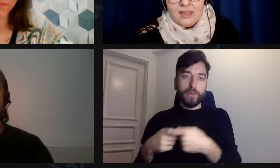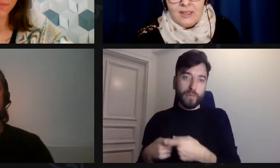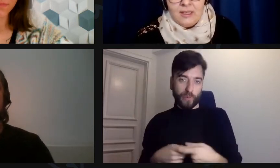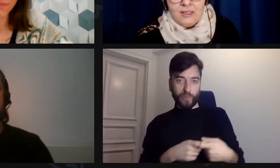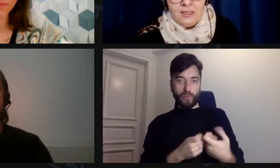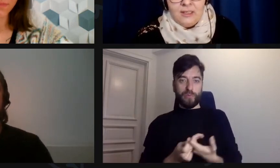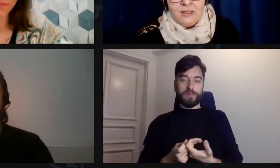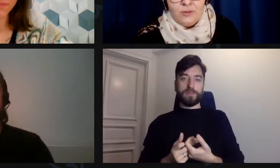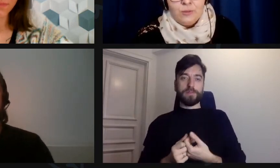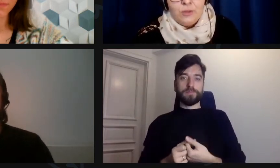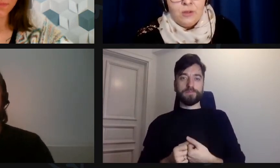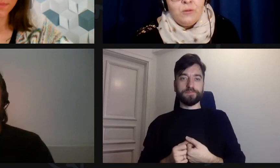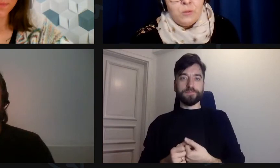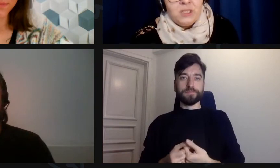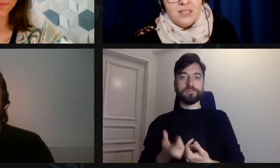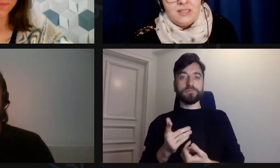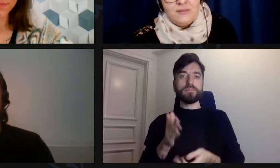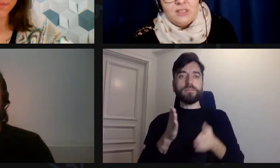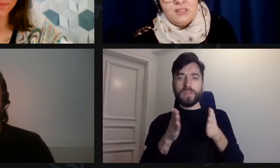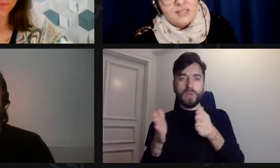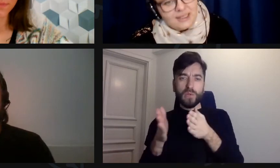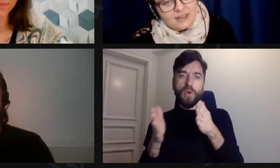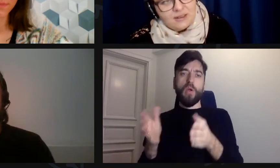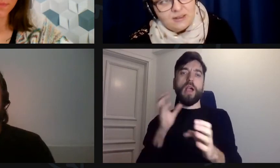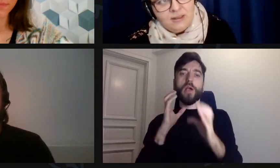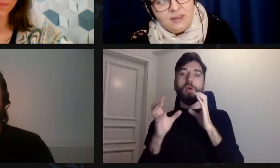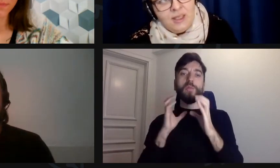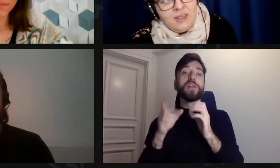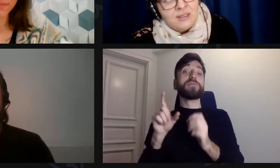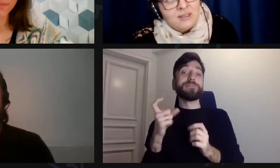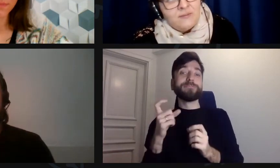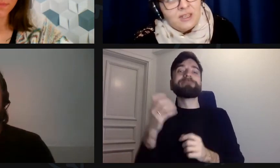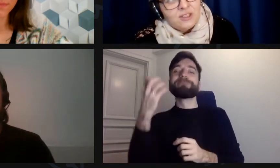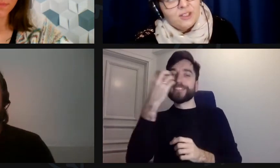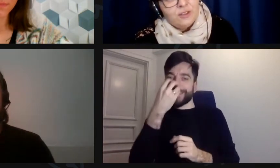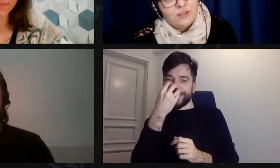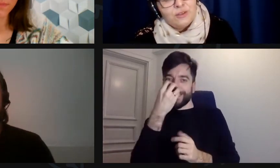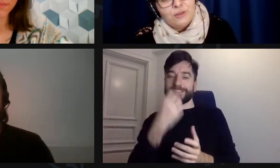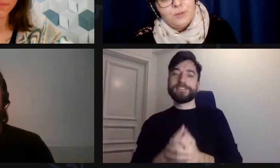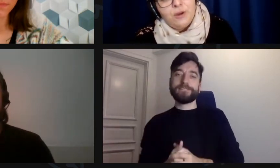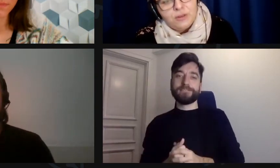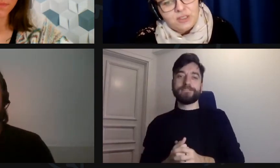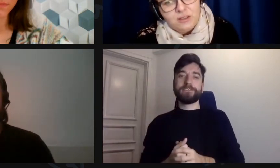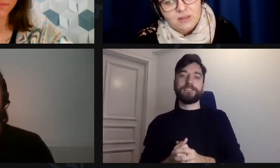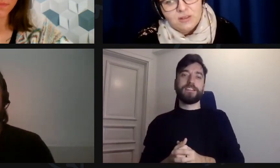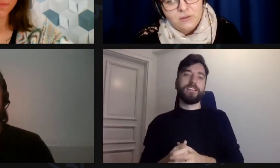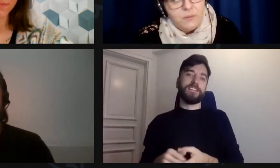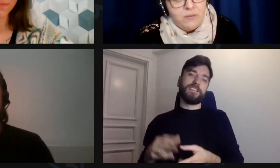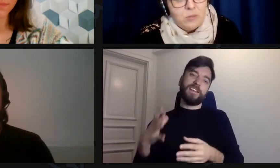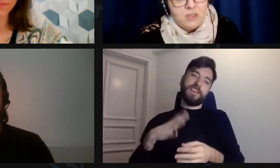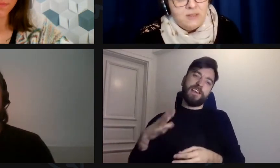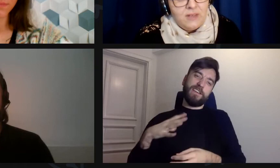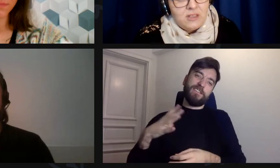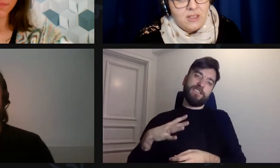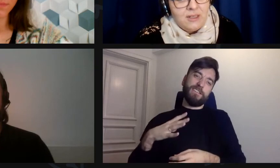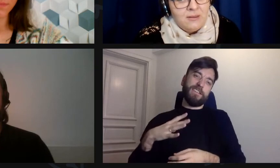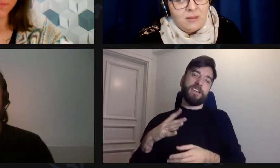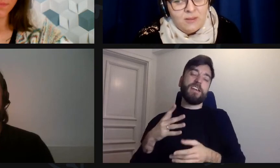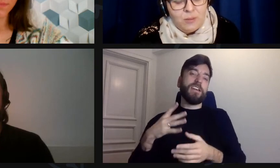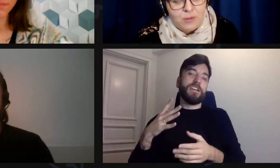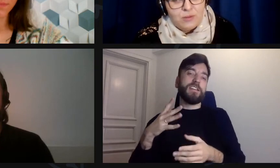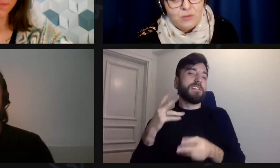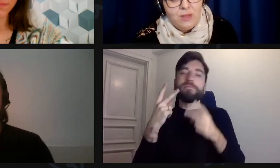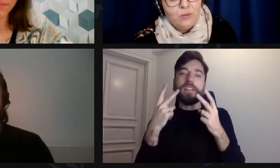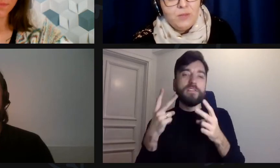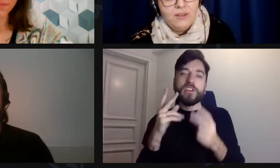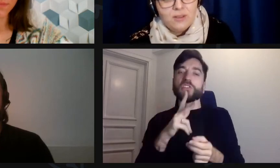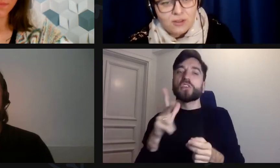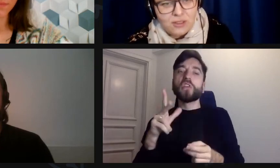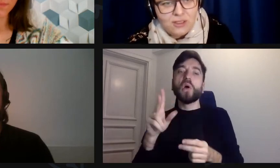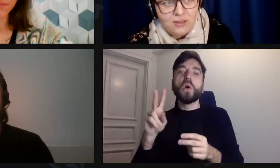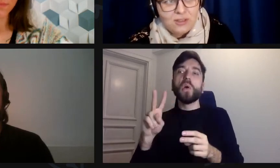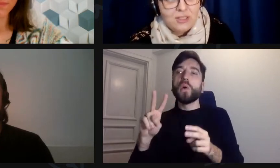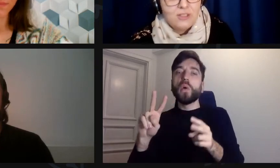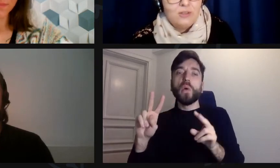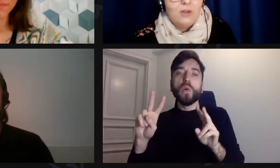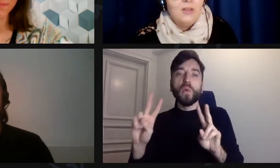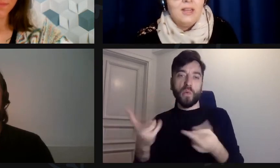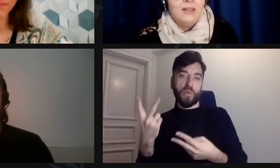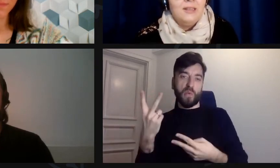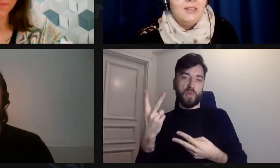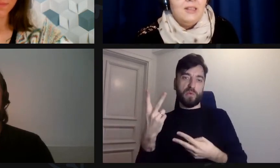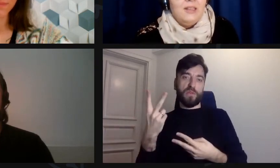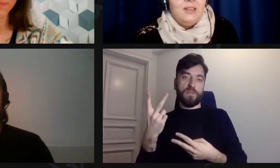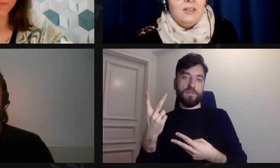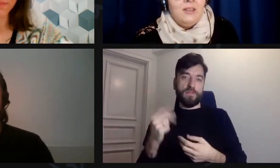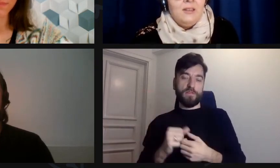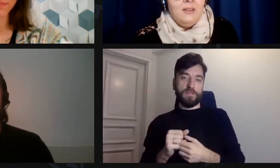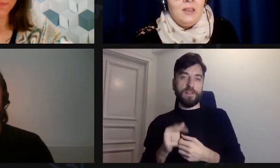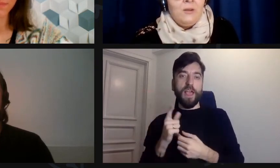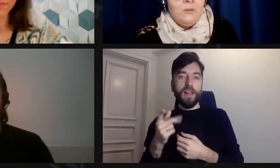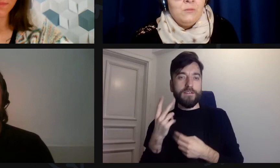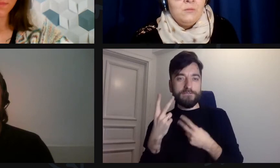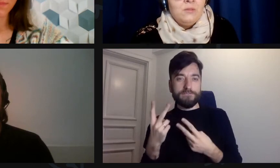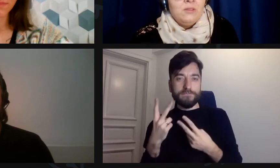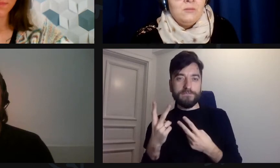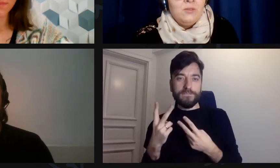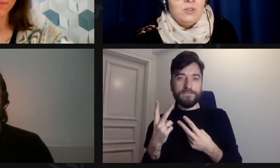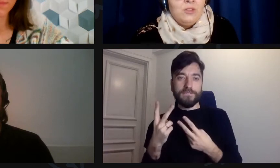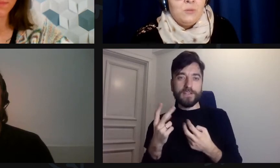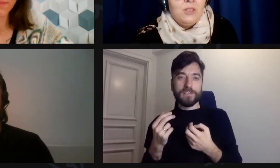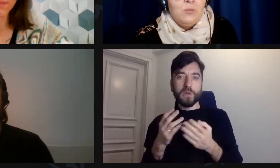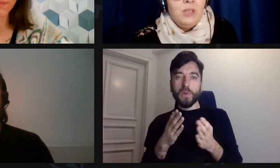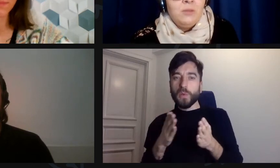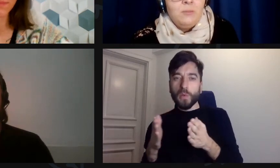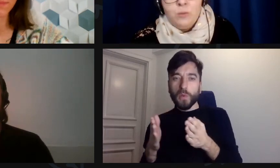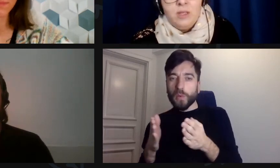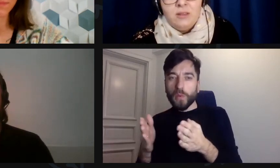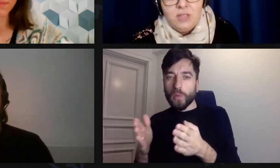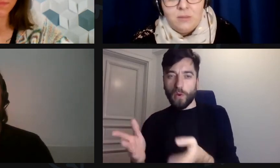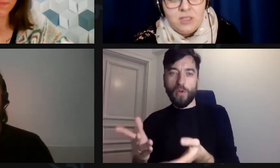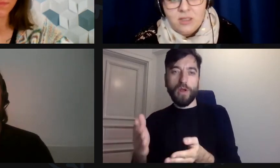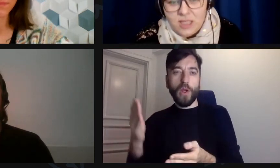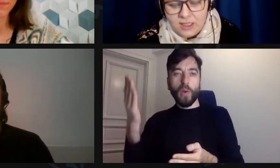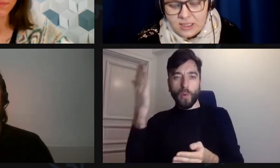Drogą komunikacji jest cyrk, nie liczy się pochodzenie, są ważne jego umiejętności, droga jaką ktoś podejmuje, by tymi umiejętnościami się dzielić.